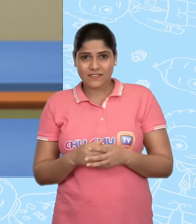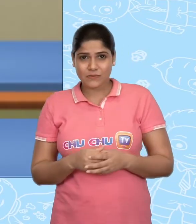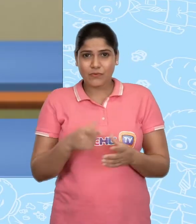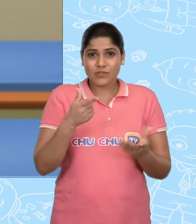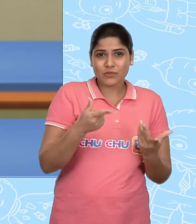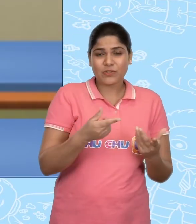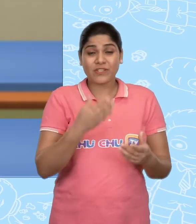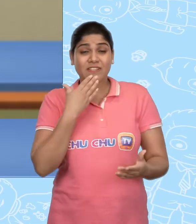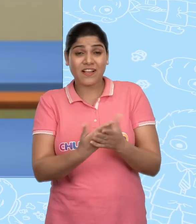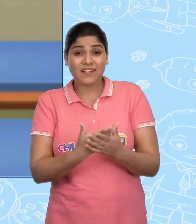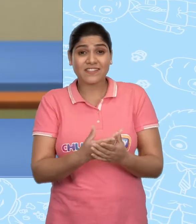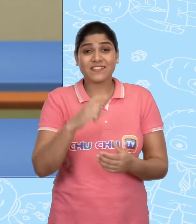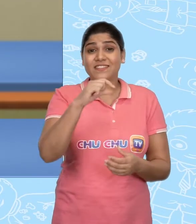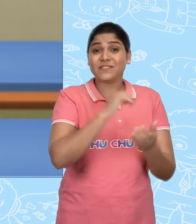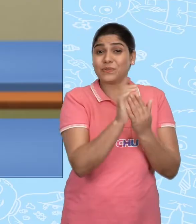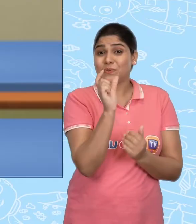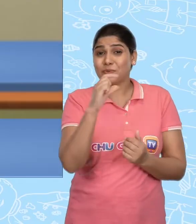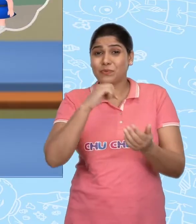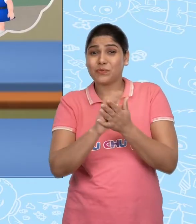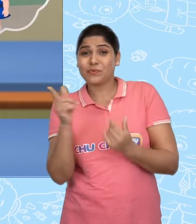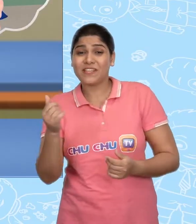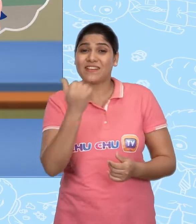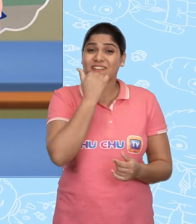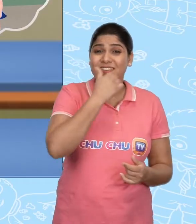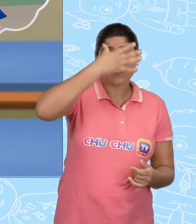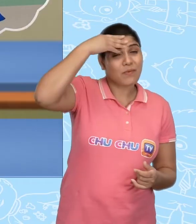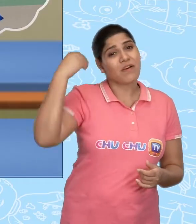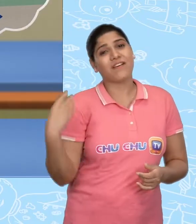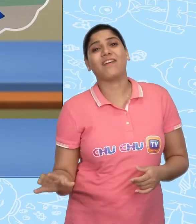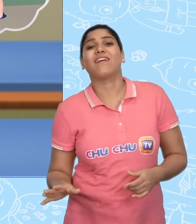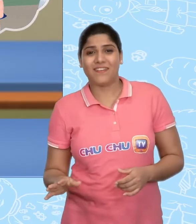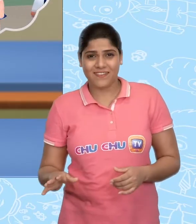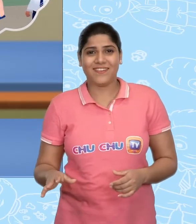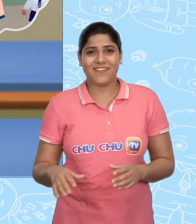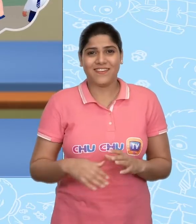और वो शुक्र मंद था कि ChuChu ने उसकी गलती के लिए उसे माफ कर दिया था